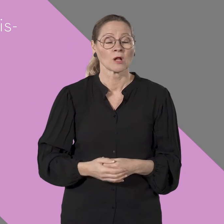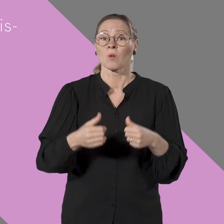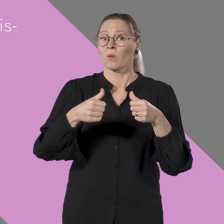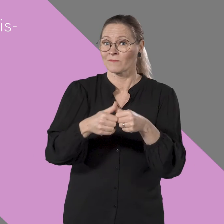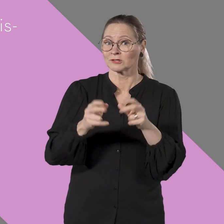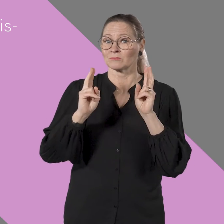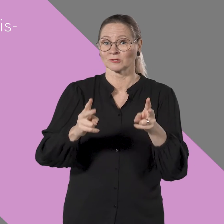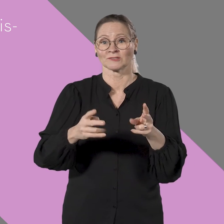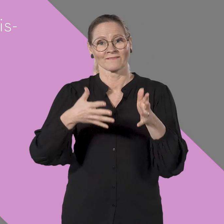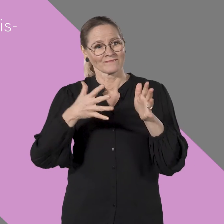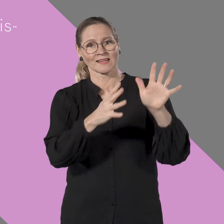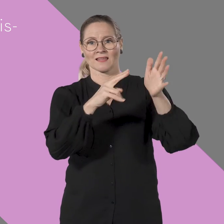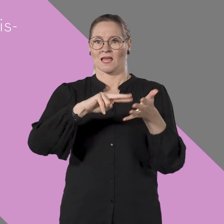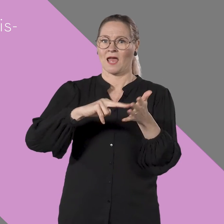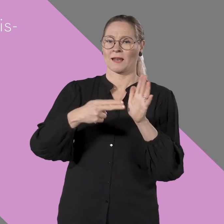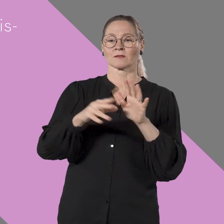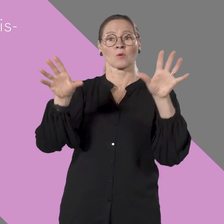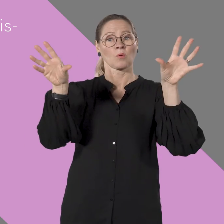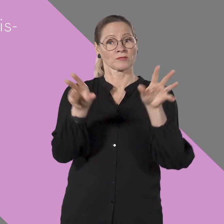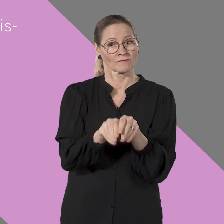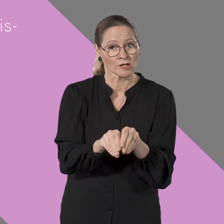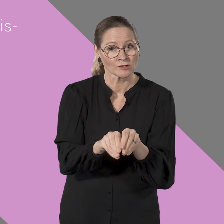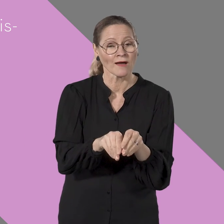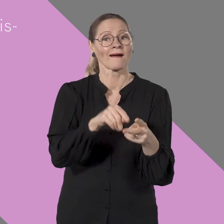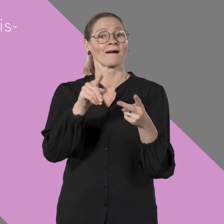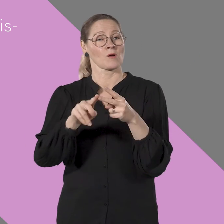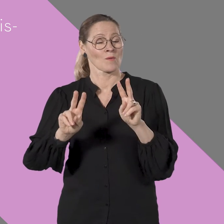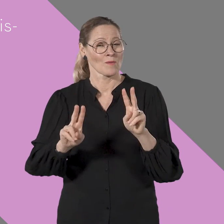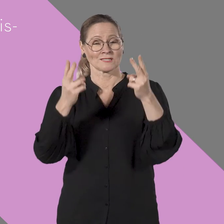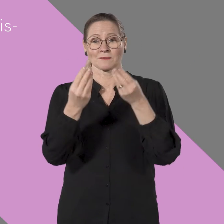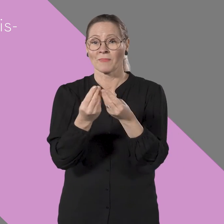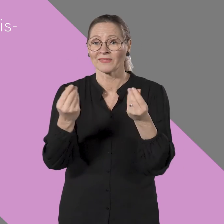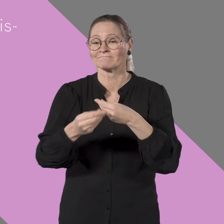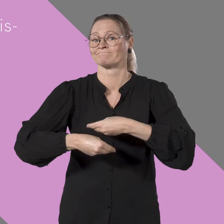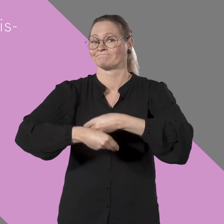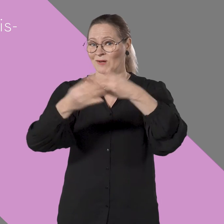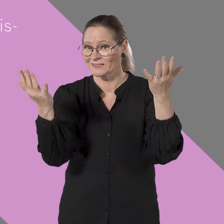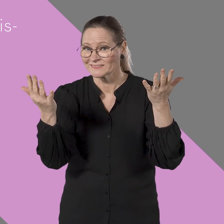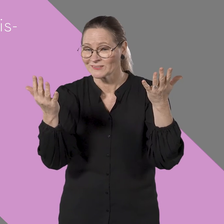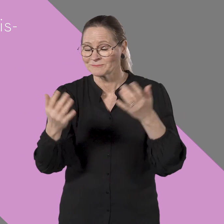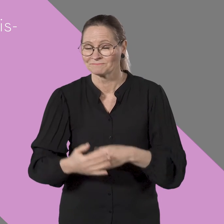Luvassa on myös VIKKE-hankkeen yhteenveto ja uusien materiaalien julkaisu.